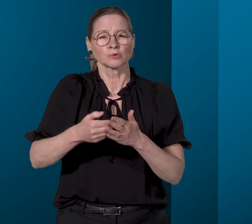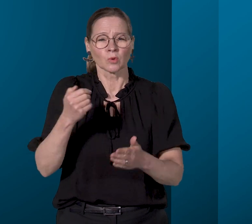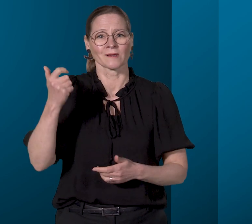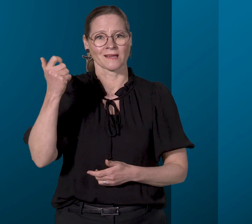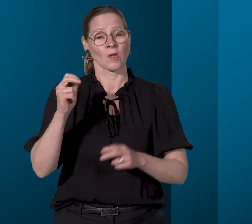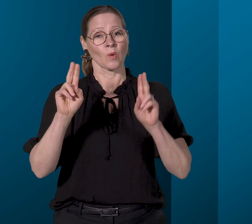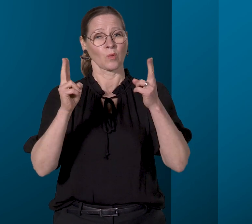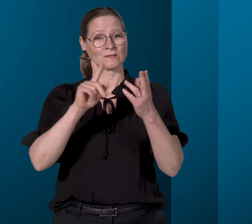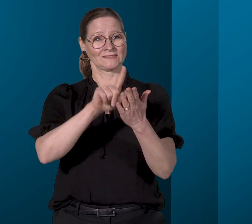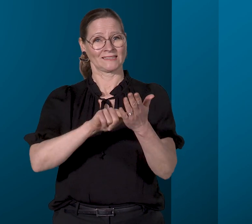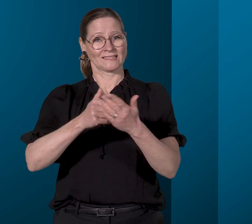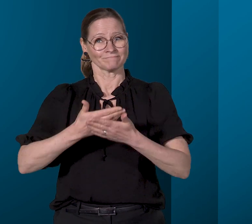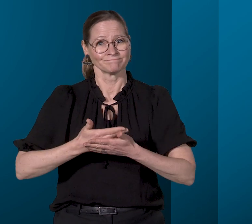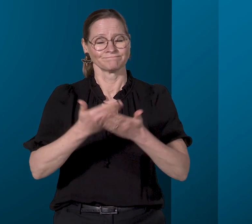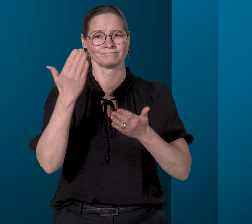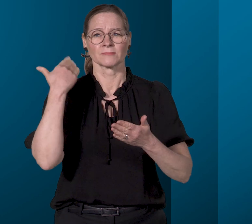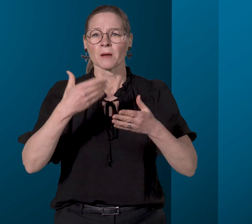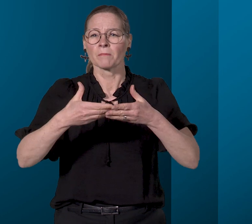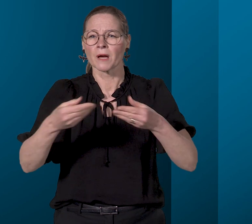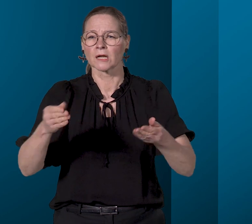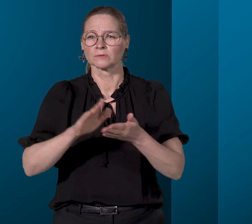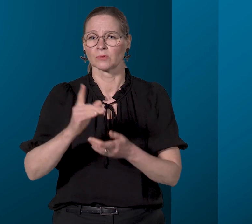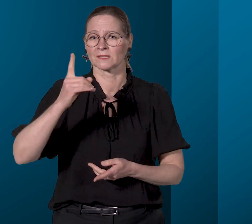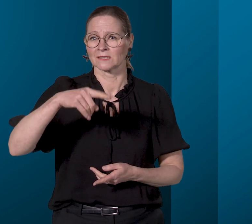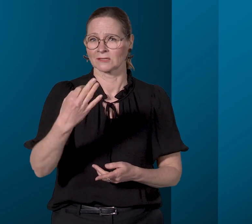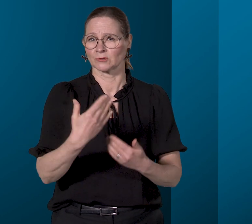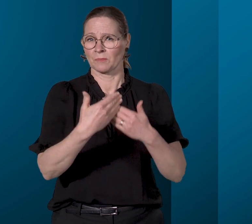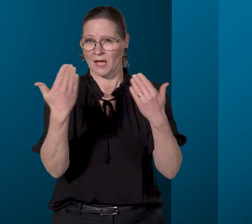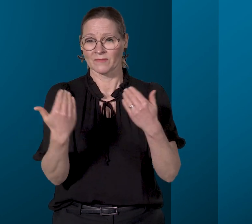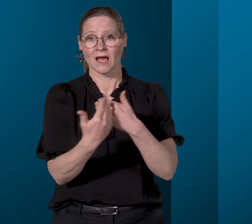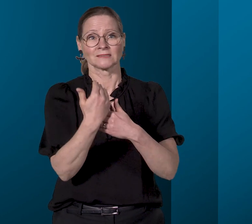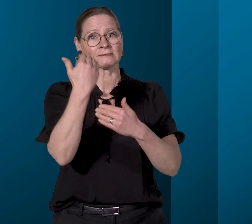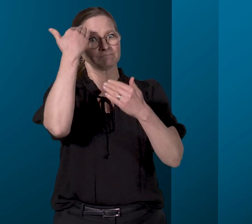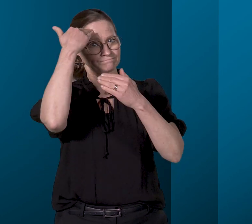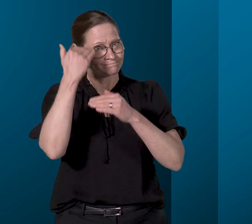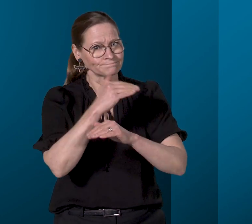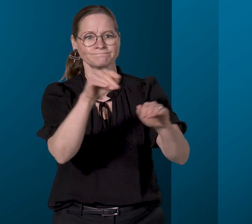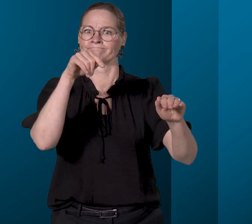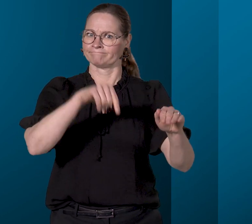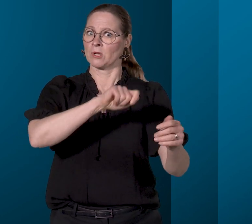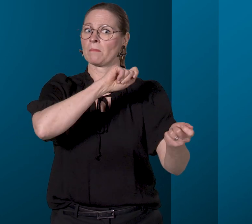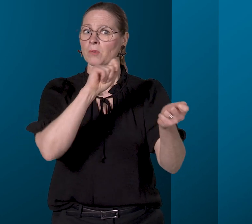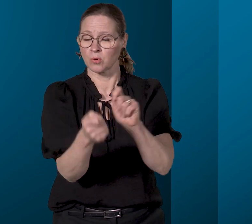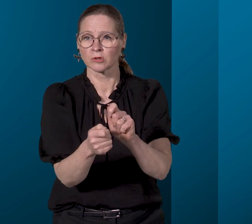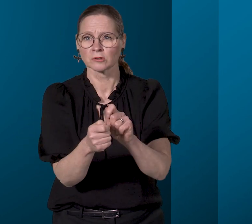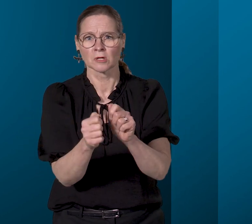että Kela tiedotti asiakkaita muutoksesta uutiskirjeessään 18.3.2024 -